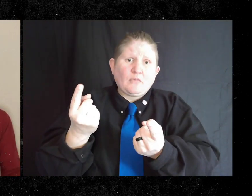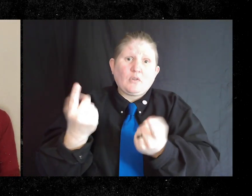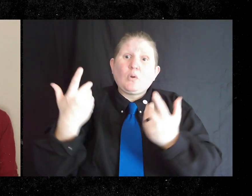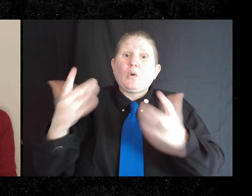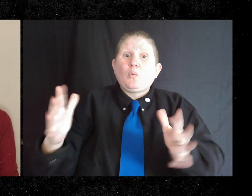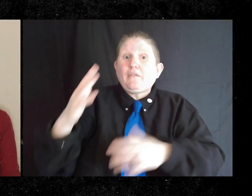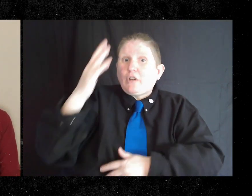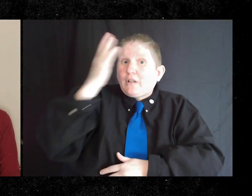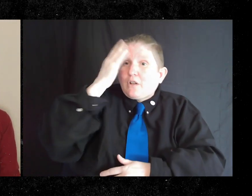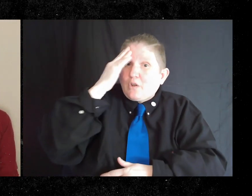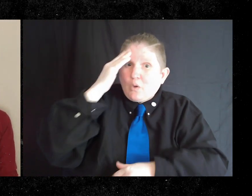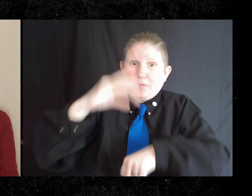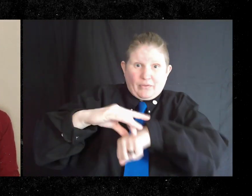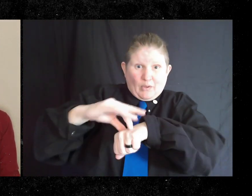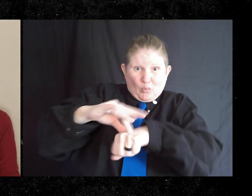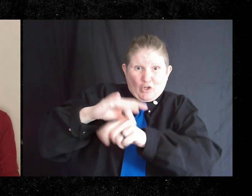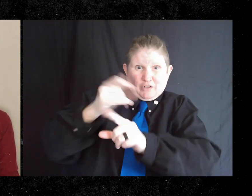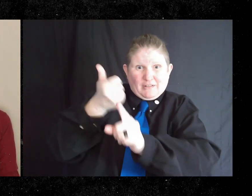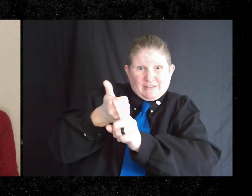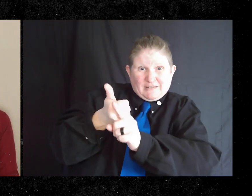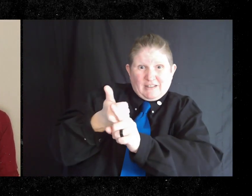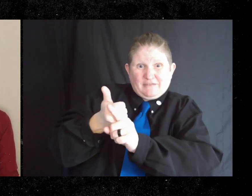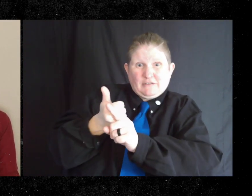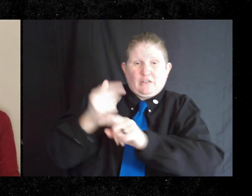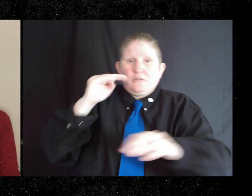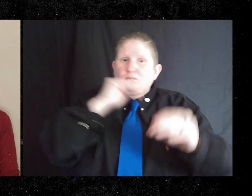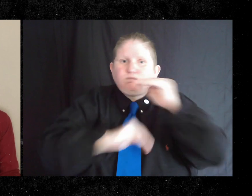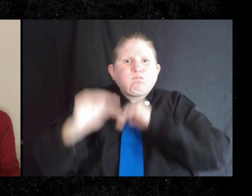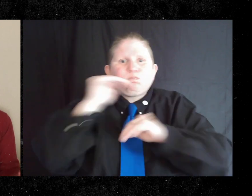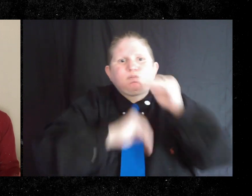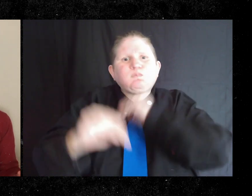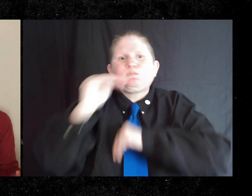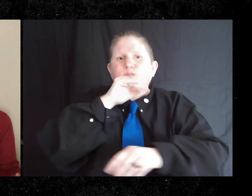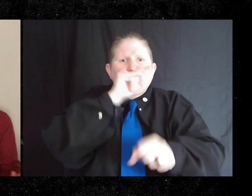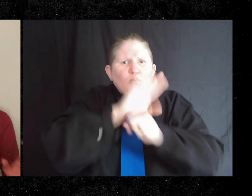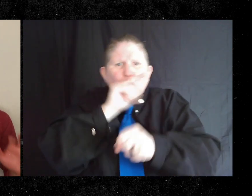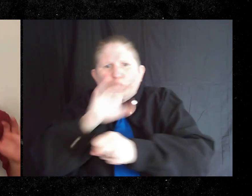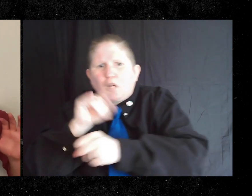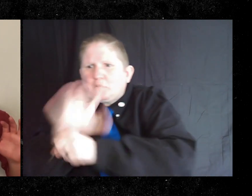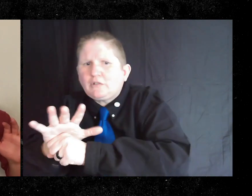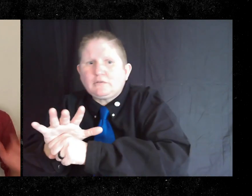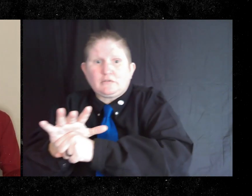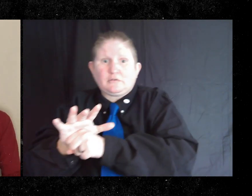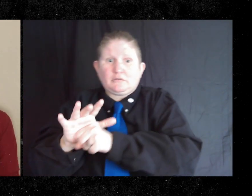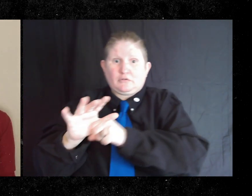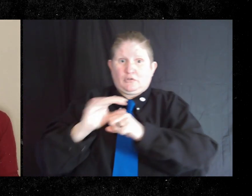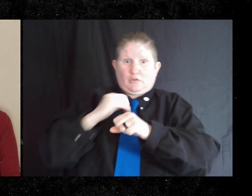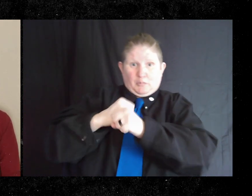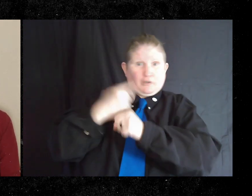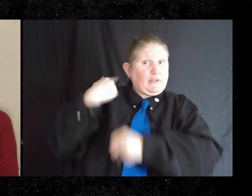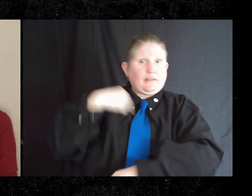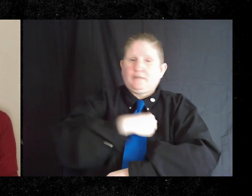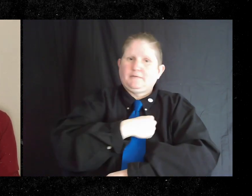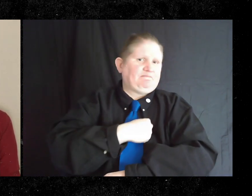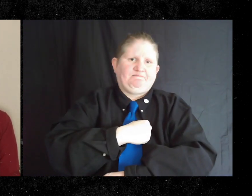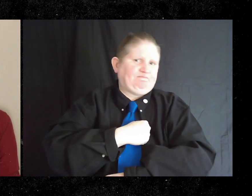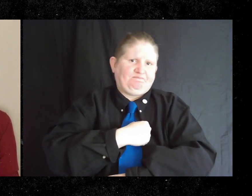Ya sabíamos que el mundo está construido sobre reglas que son mentiras y son promesas que se hicieron para no protegernos.